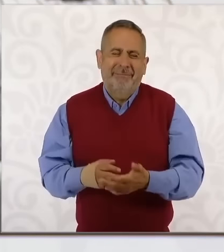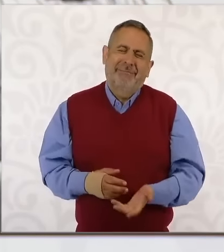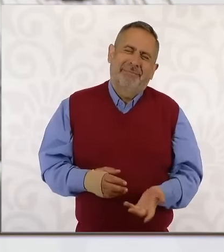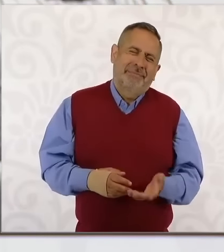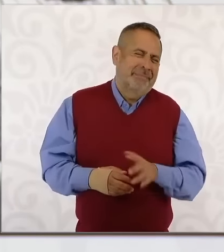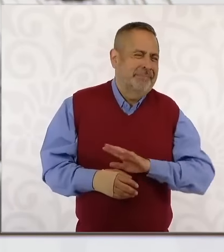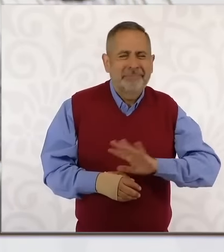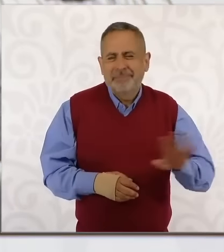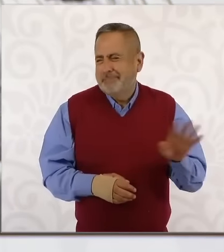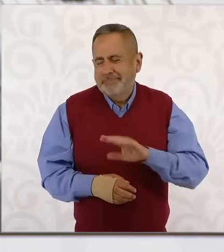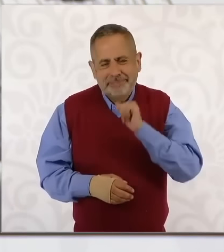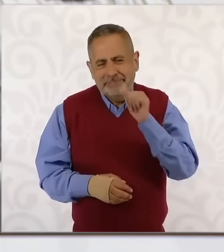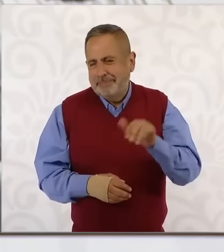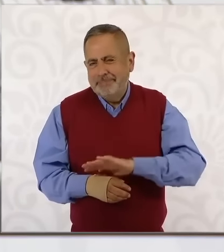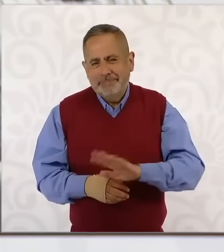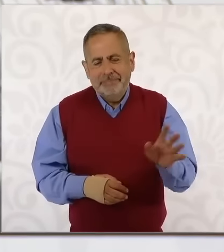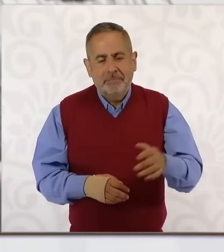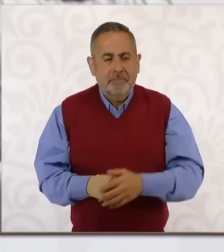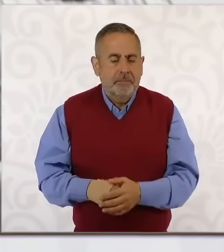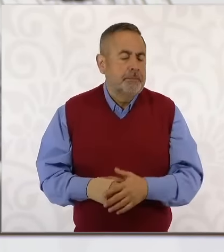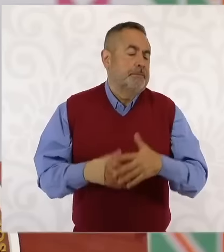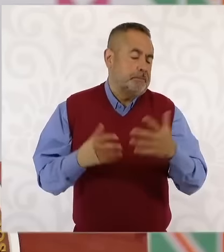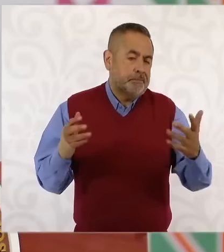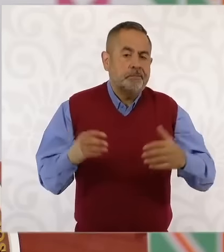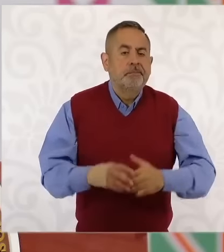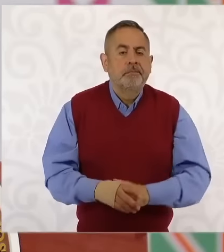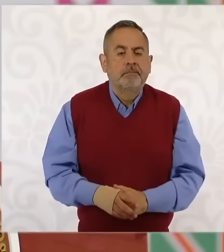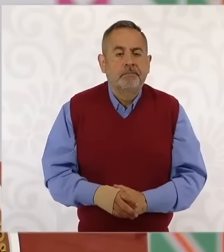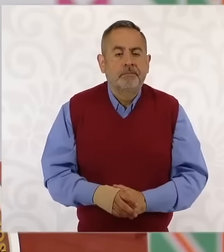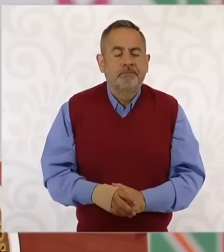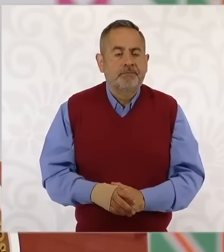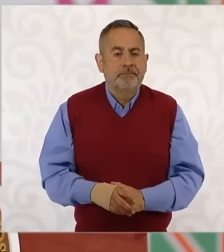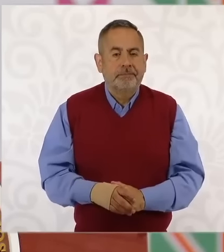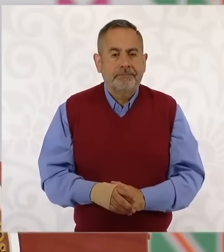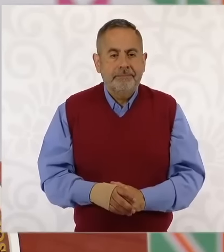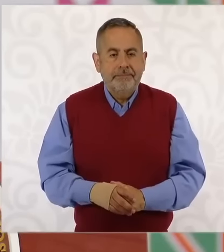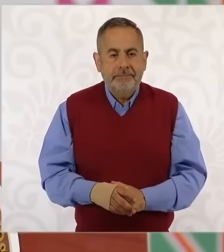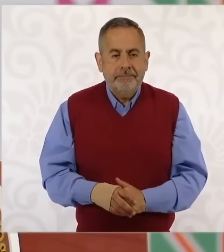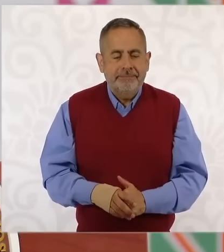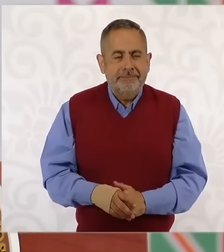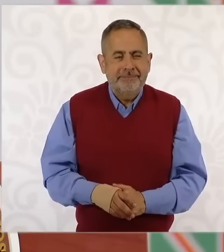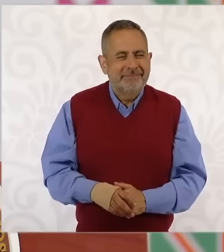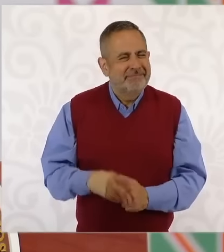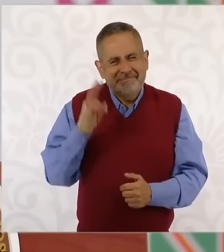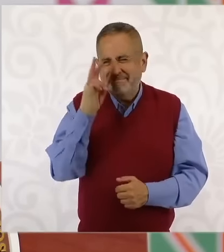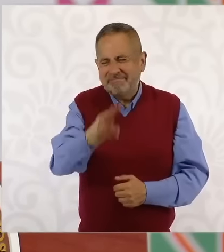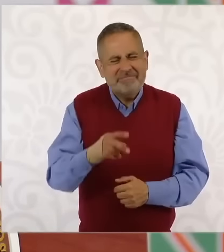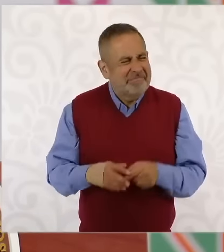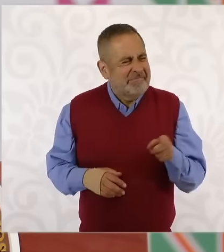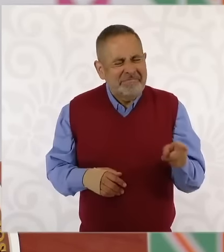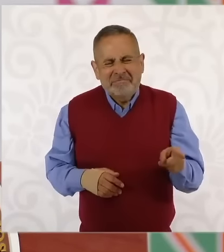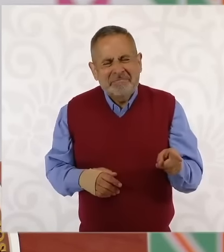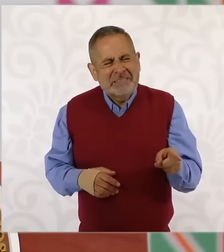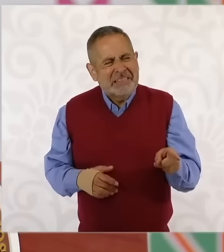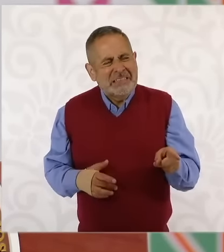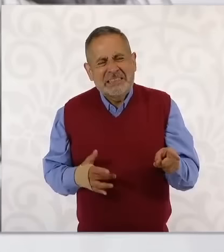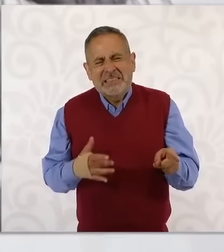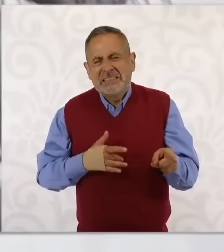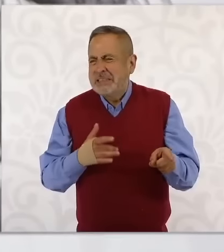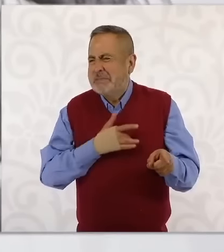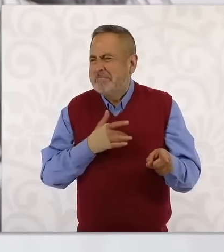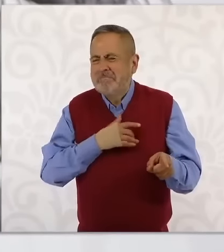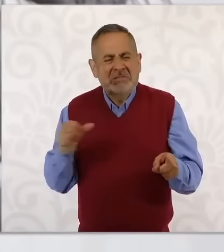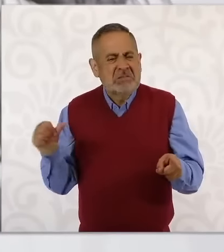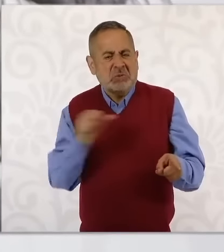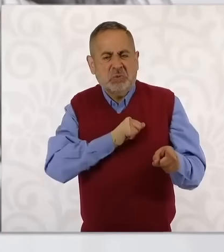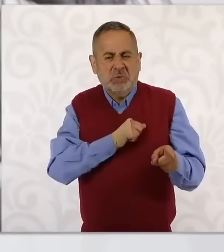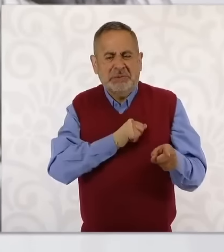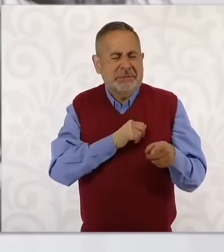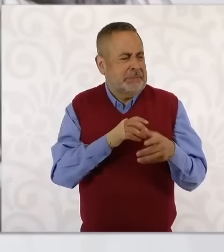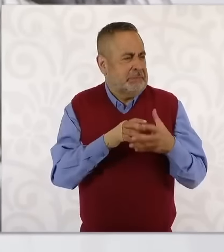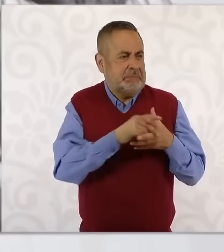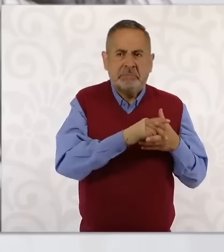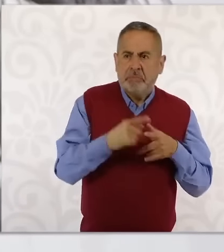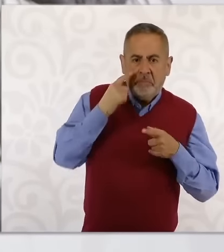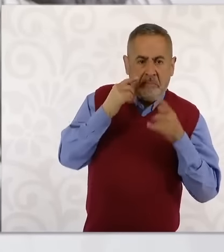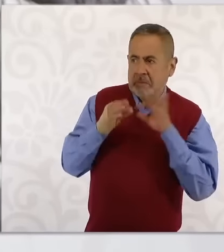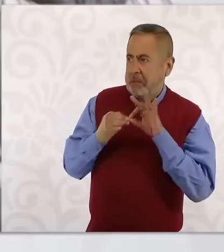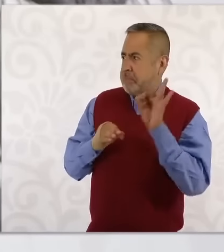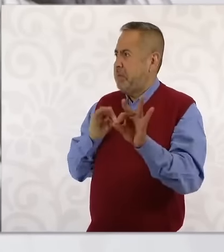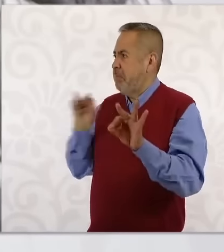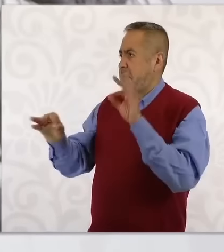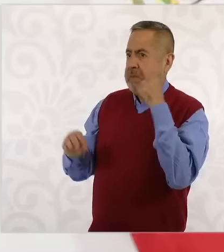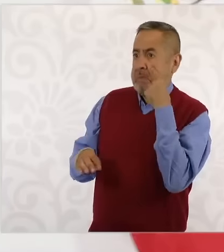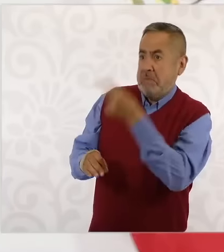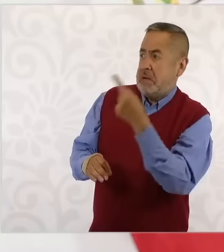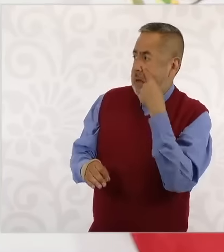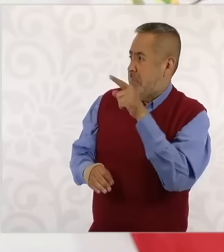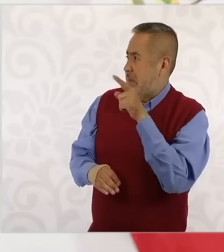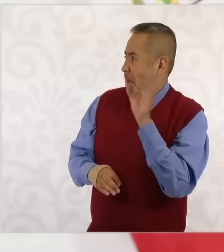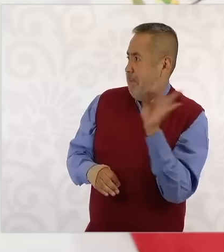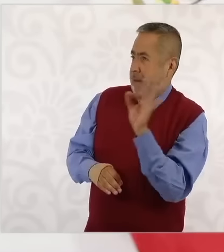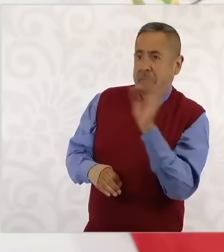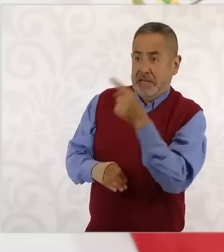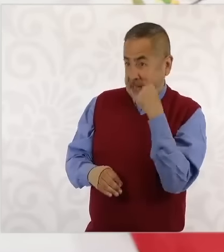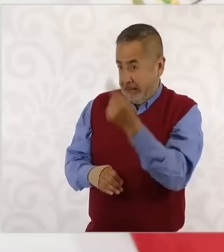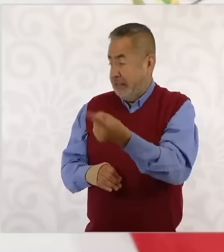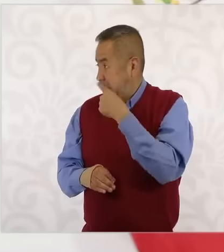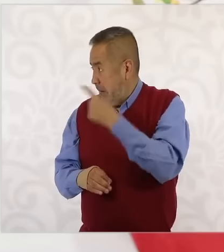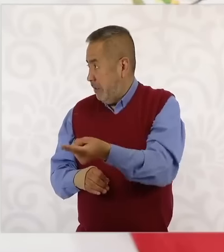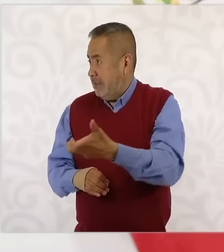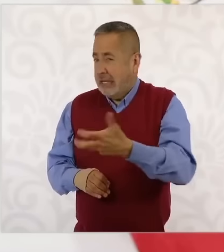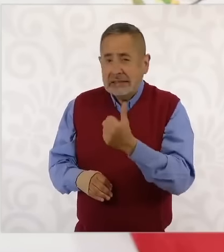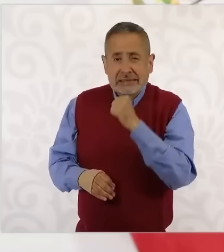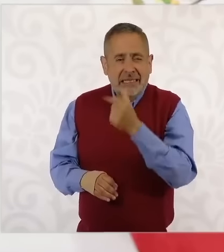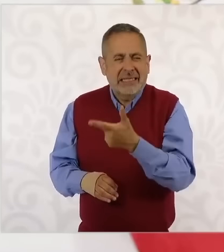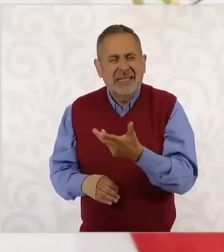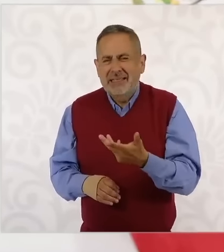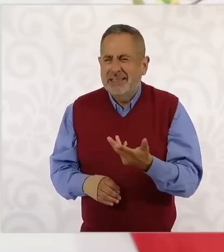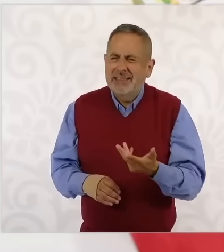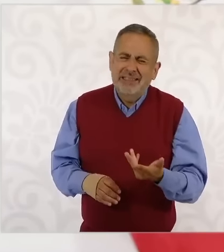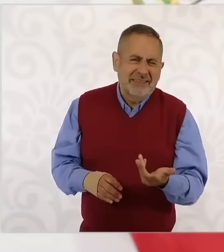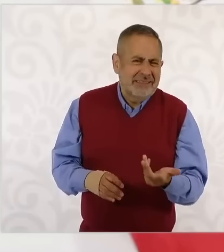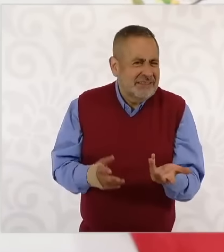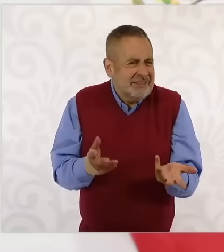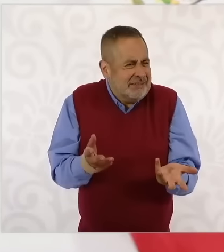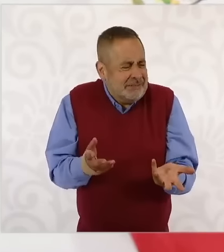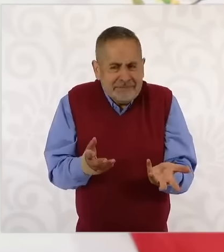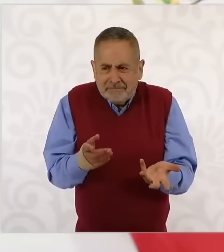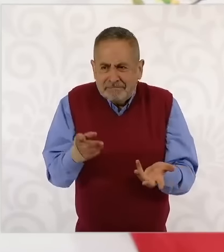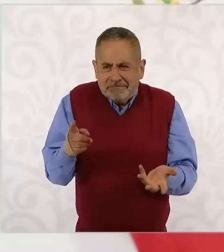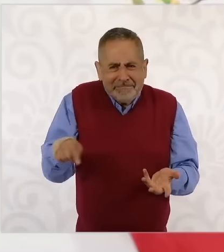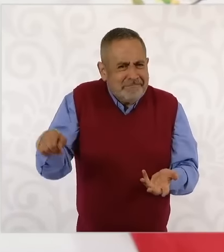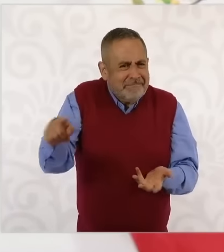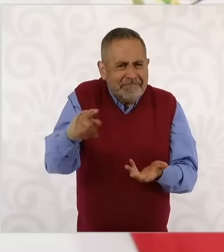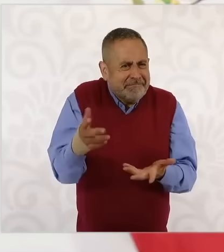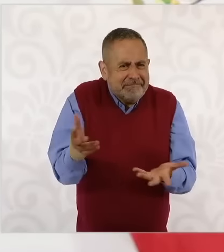E sí, hay es muy eh mezquino, la verdad, muy ruín el este objetivo de estar eh señalando